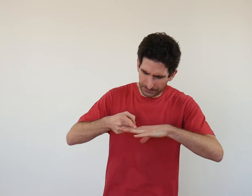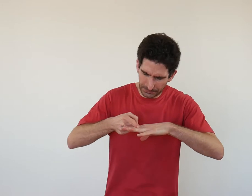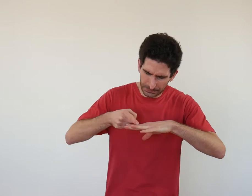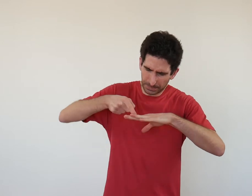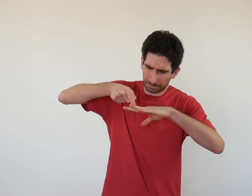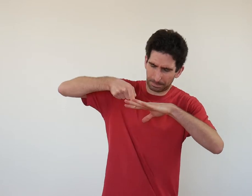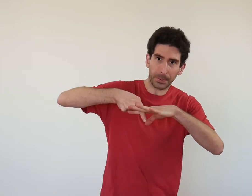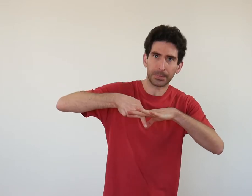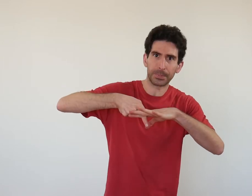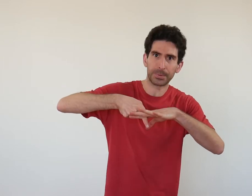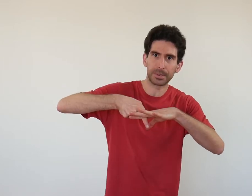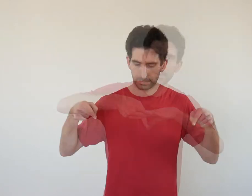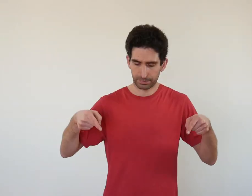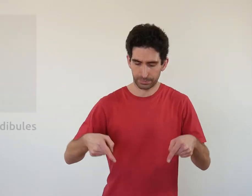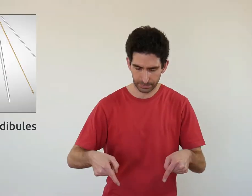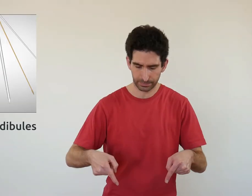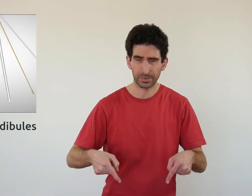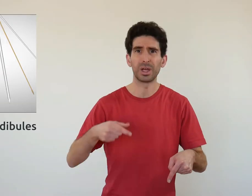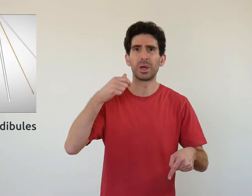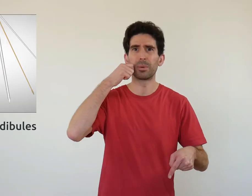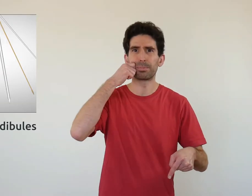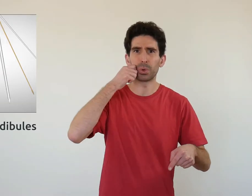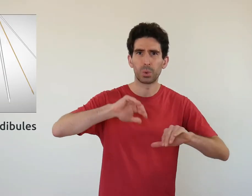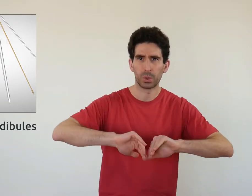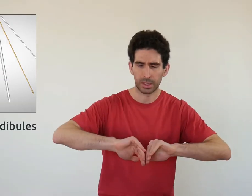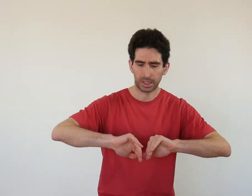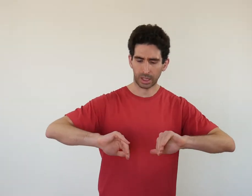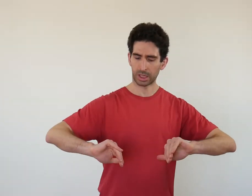avant de pénétrer. Deux mandibules pour écarter la peau.